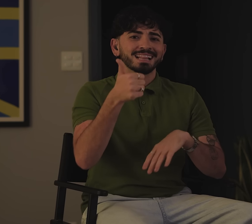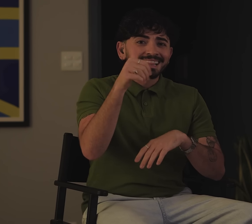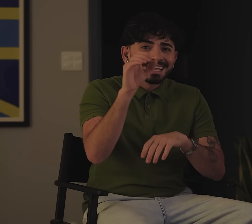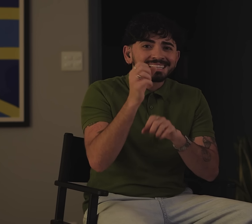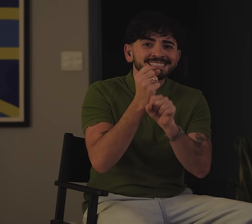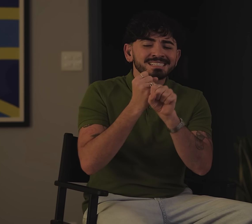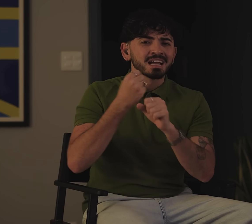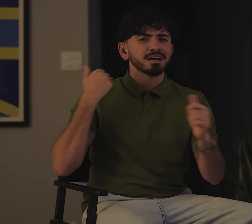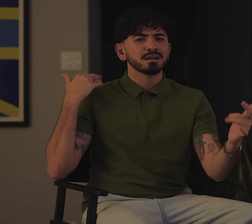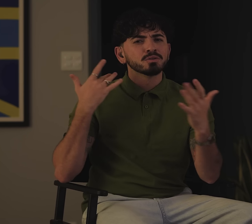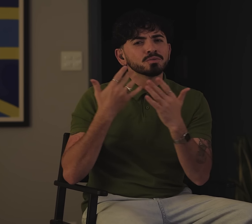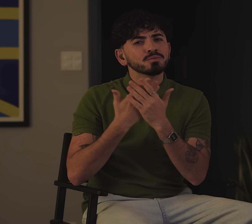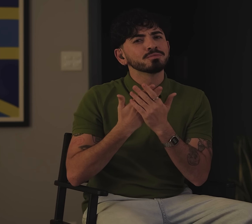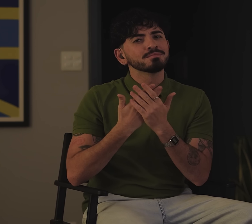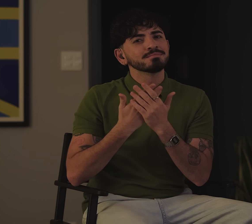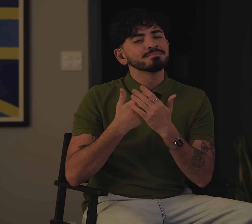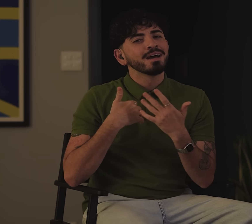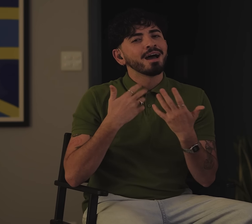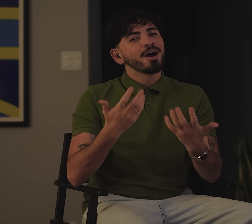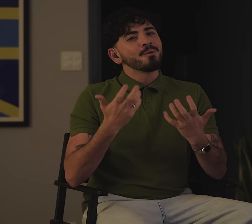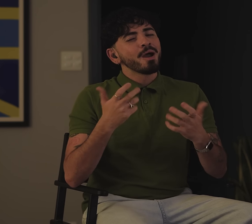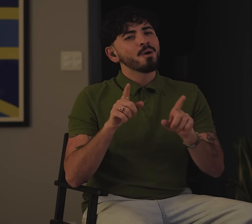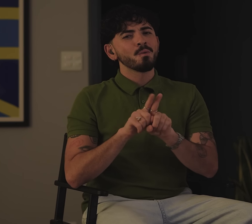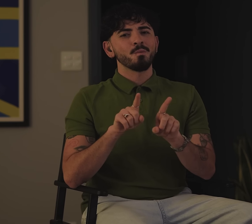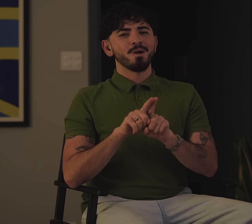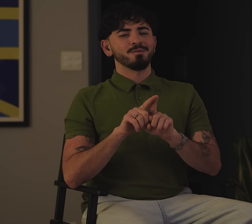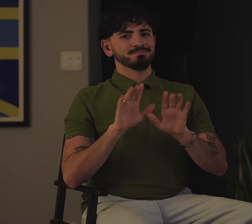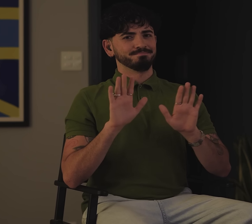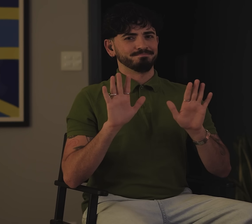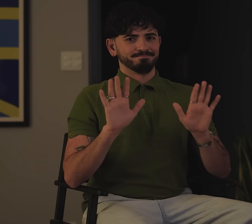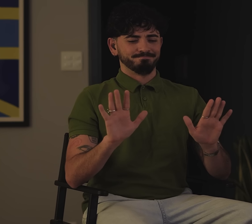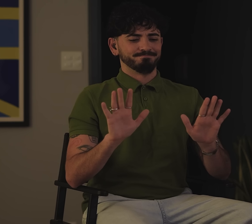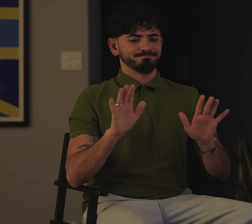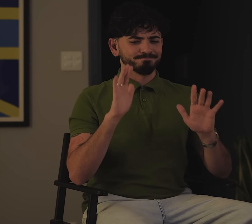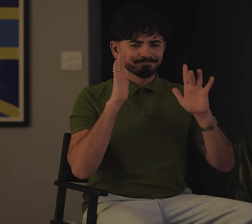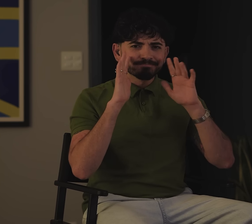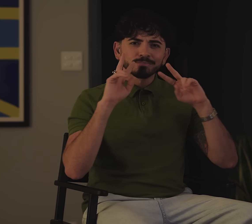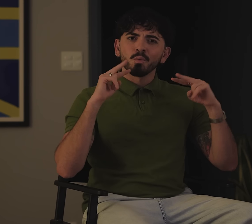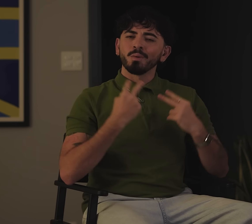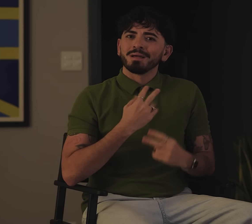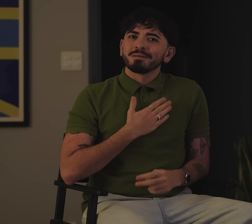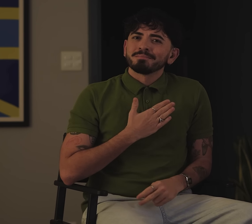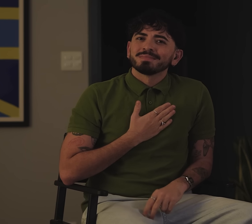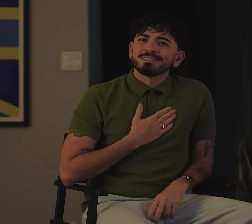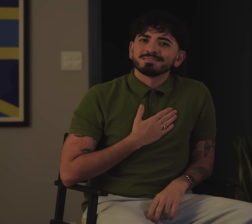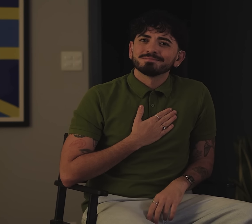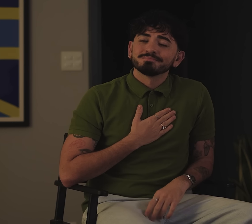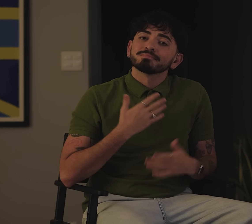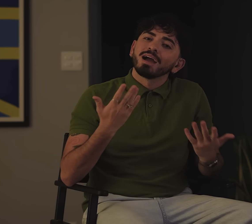Dez anos investindo nisso… Hoje, entendo que preciso olhar para mim e respeitar os meus limites.